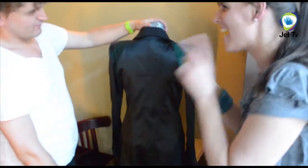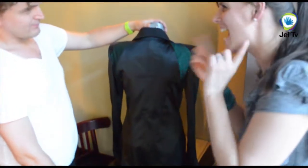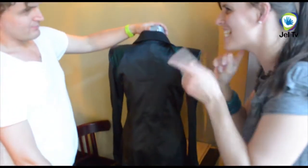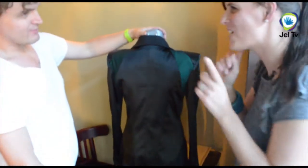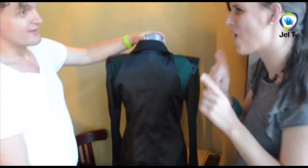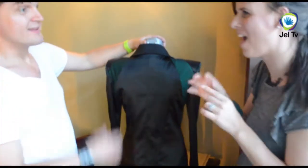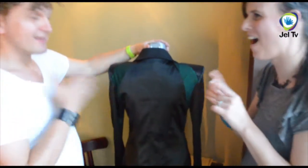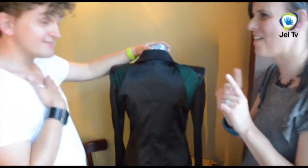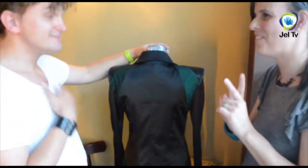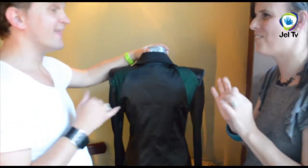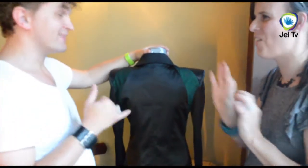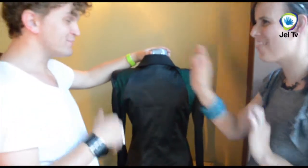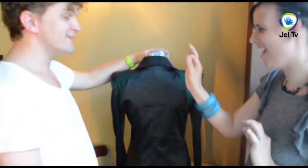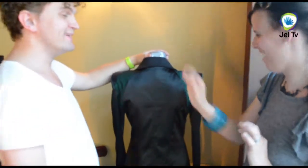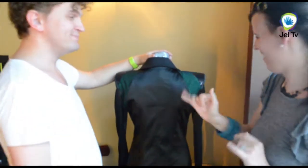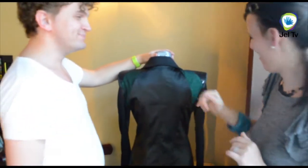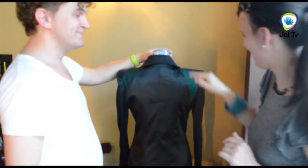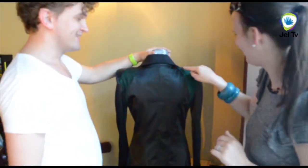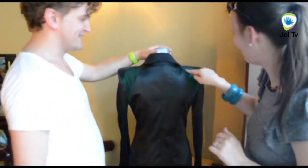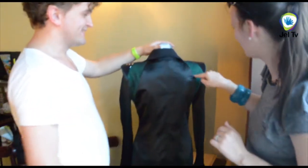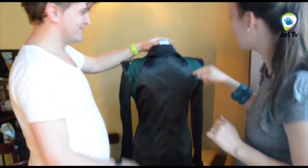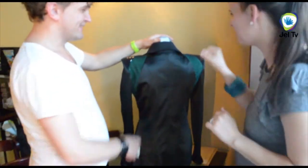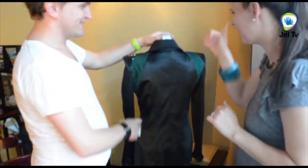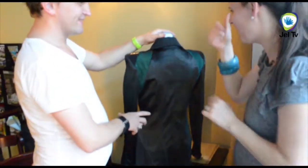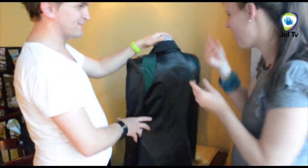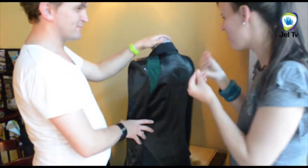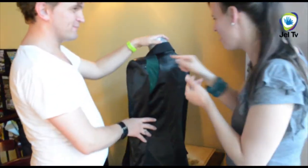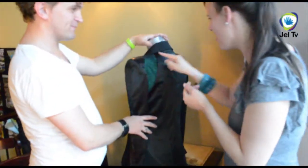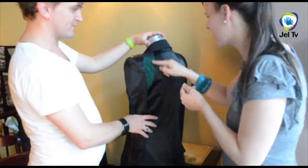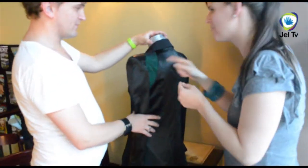Játszol a vonalakkal! Igen, igen... 78 00:09:09,000 --> 00:09:00,000 Mi a neve az anyagnak? Ruha...